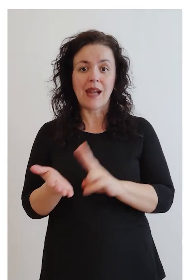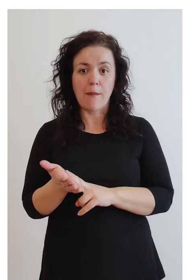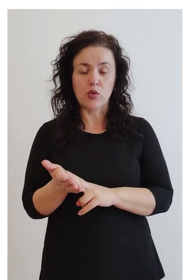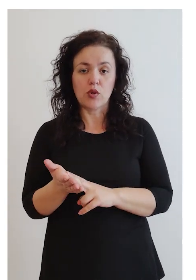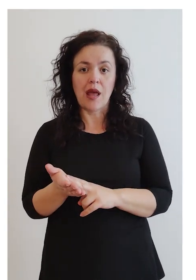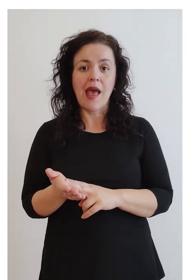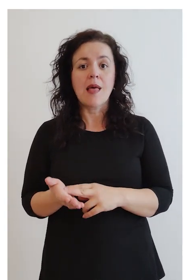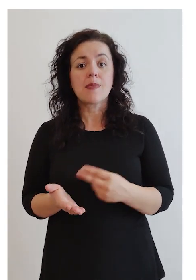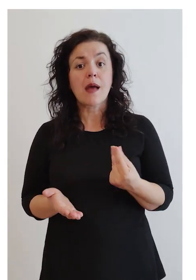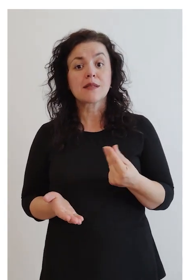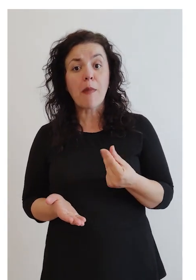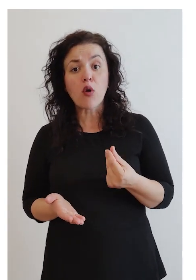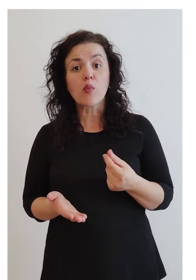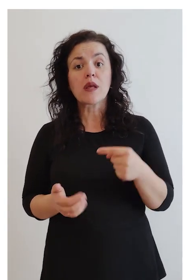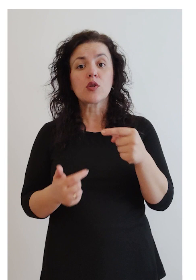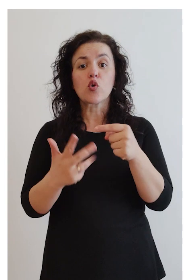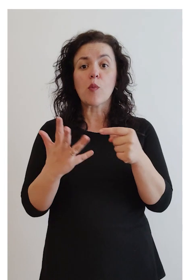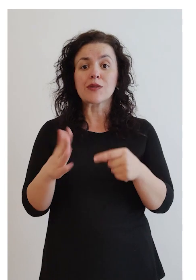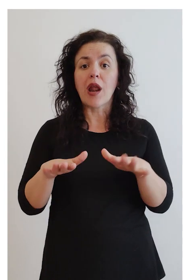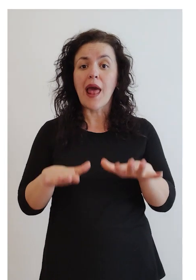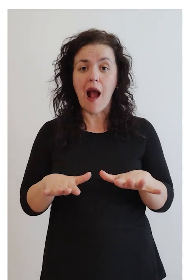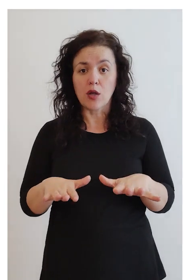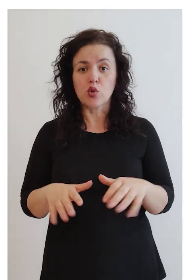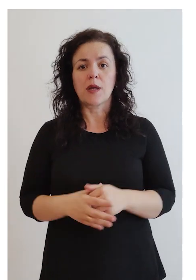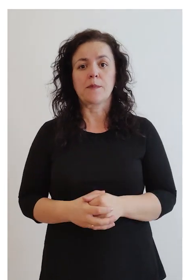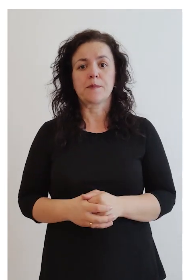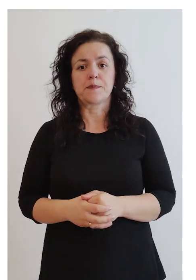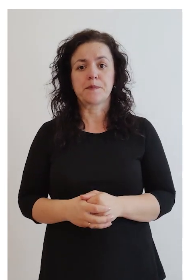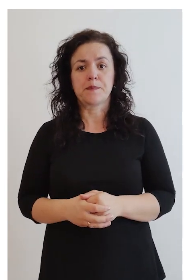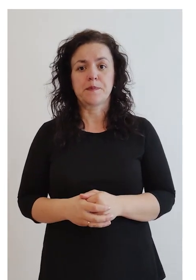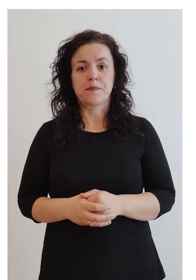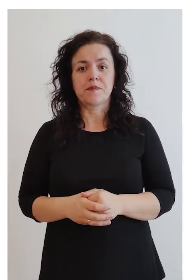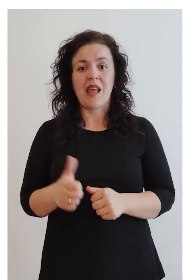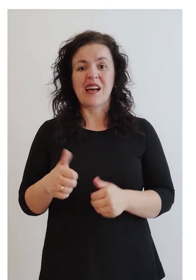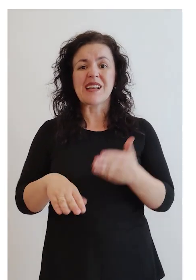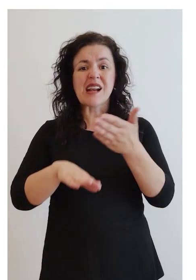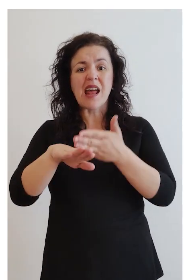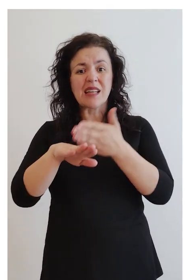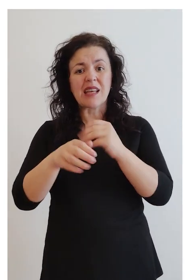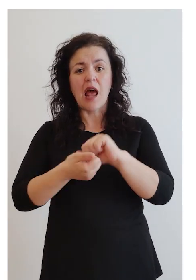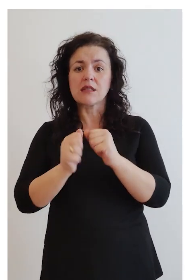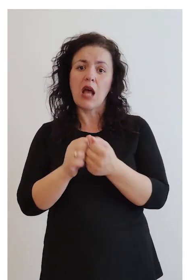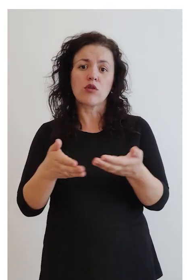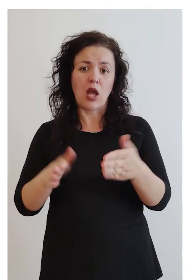Rănire sau deces Întârzieri Deteriorarea sau pierderea bagajelor